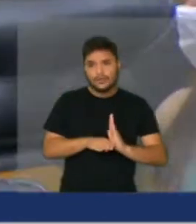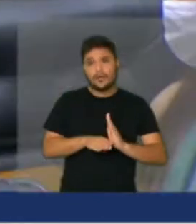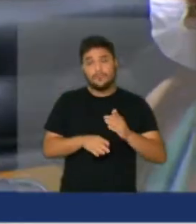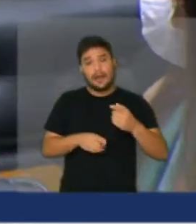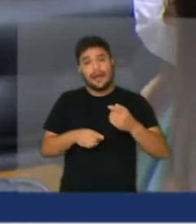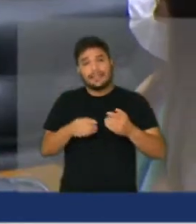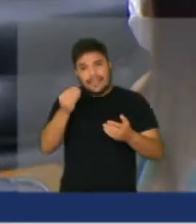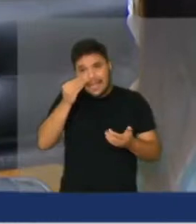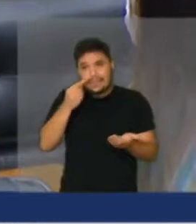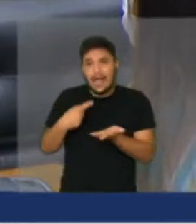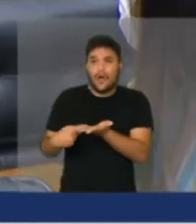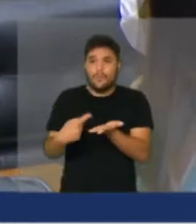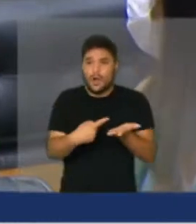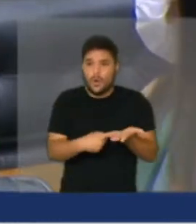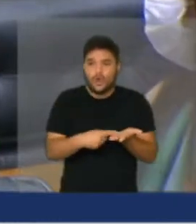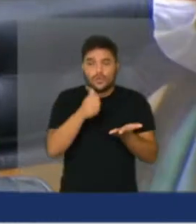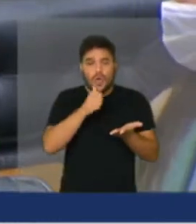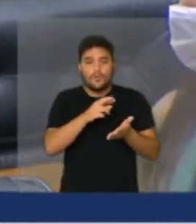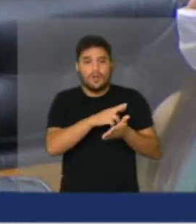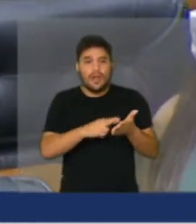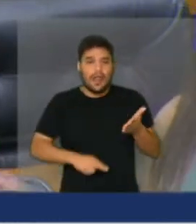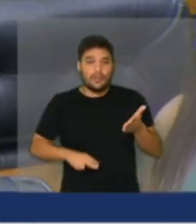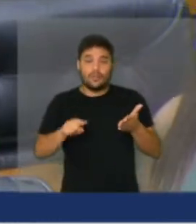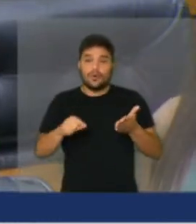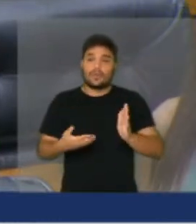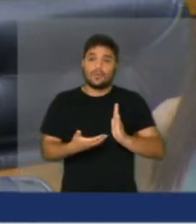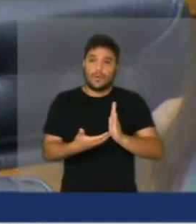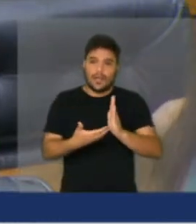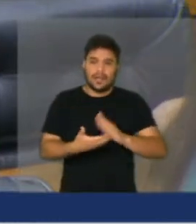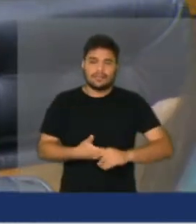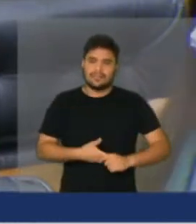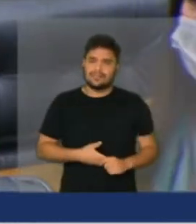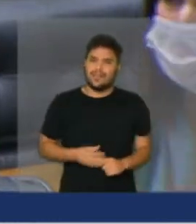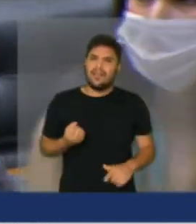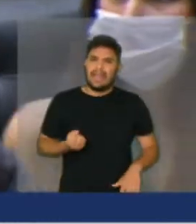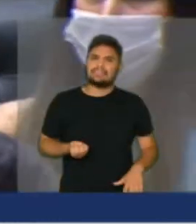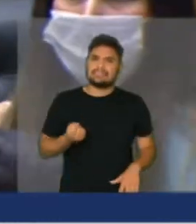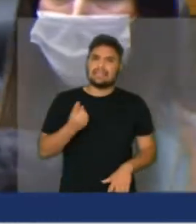CASA. É MUITO ESTRANHO QUE A MAIORIA DOS HOMENS AQUI SE PRONUNCIEM DESSA FORMA SEM